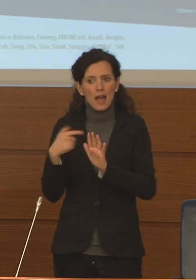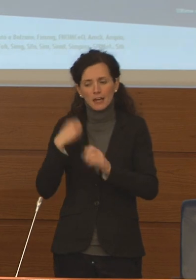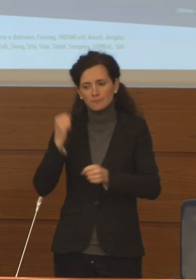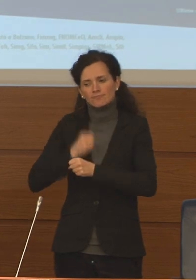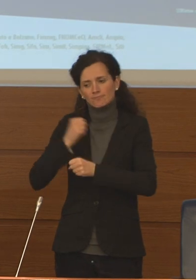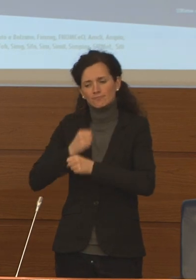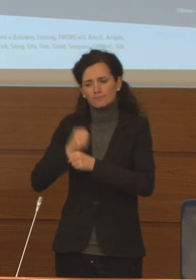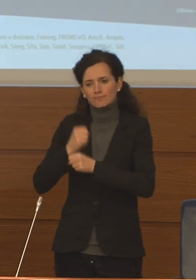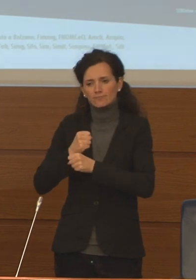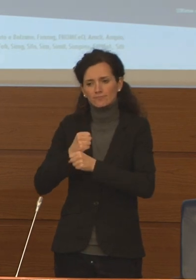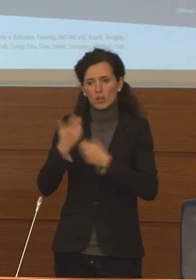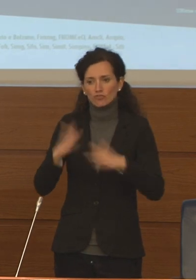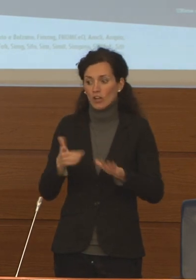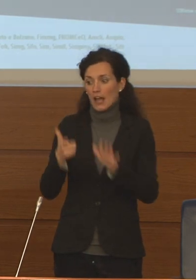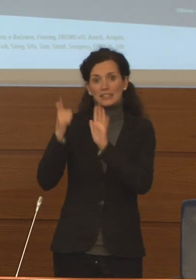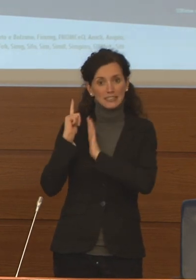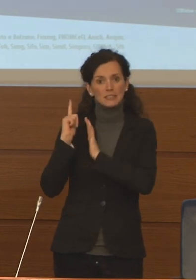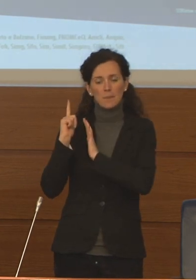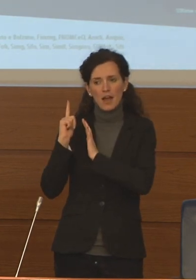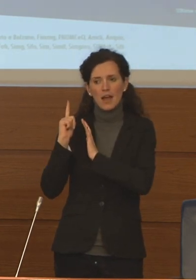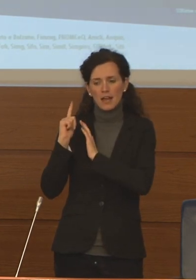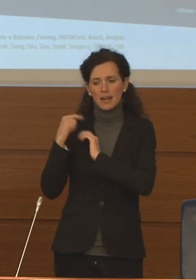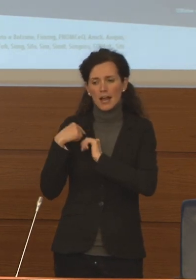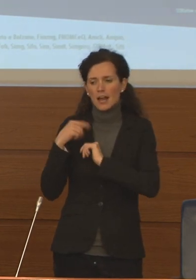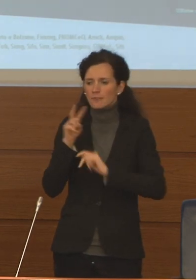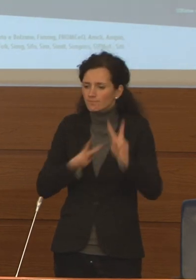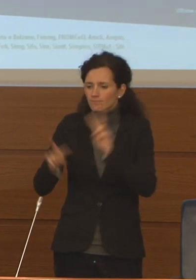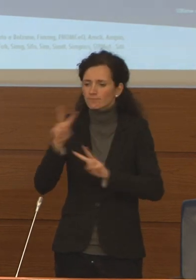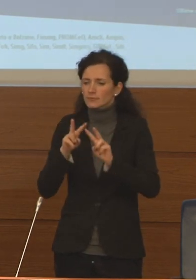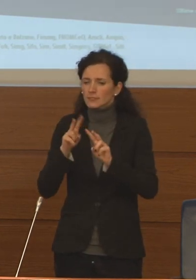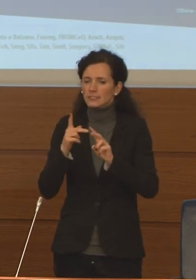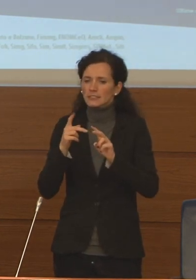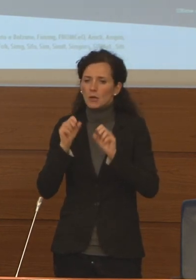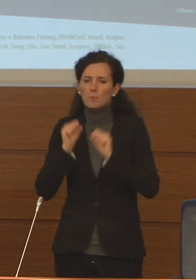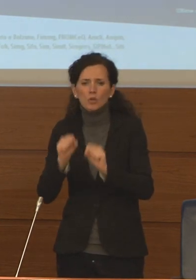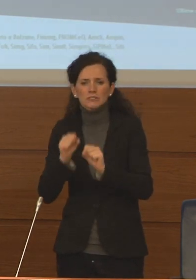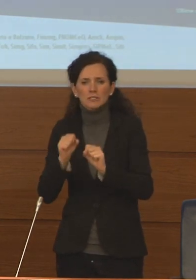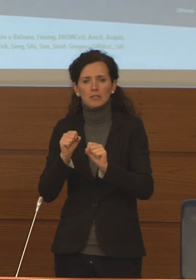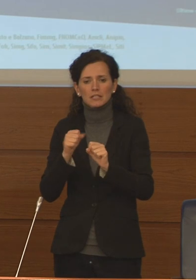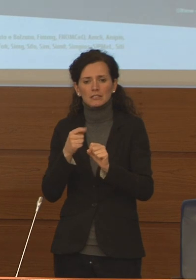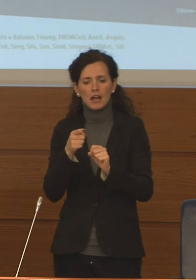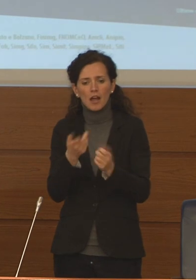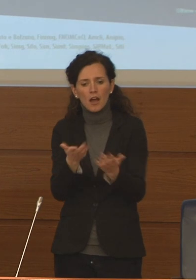dalla settimana scorsa, trovando i canali per la fornitura delle mascherine